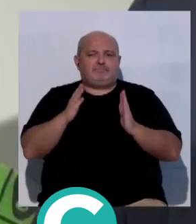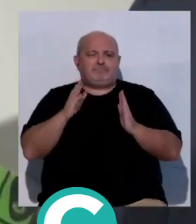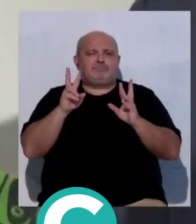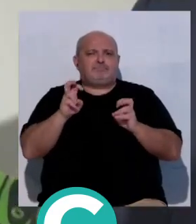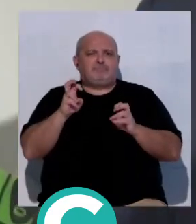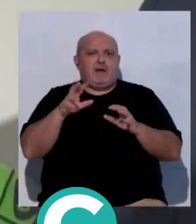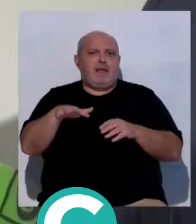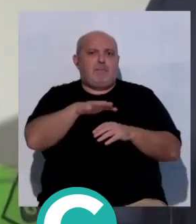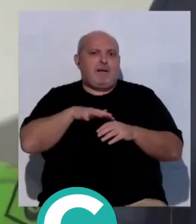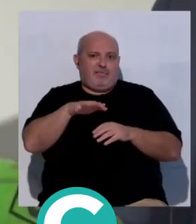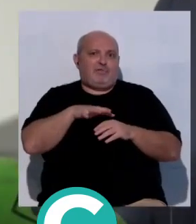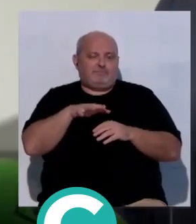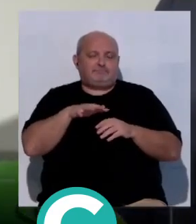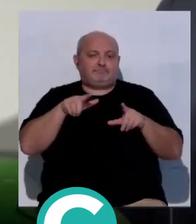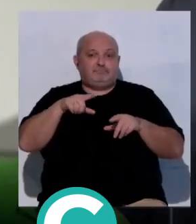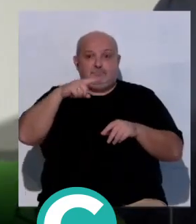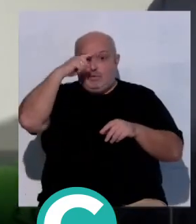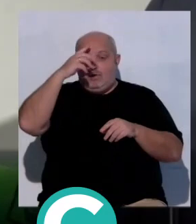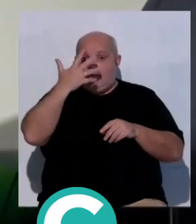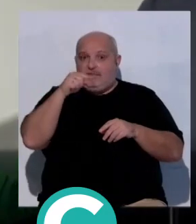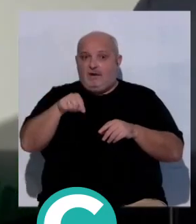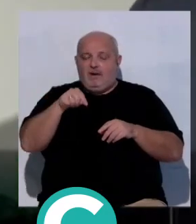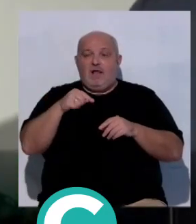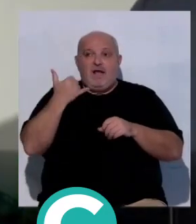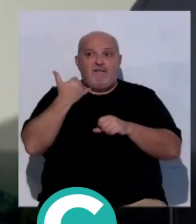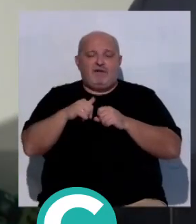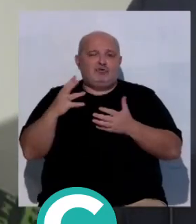su espacio el espacio de aula de cultura del carnaval y al final de todo lo que sea el mundo